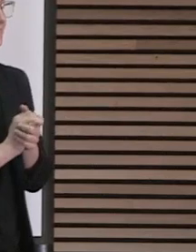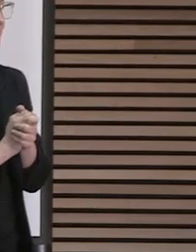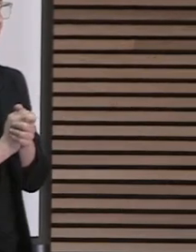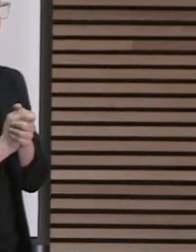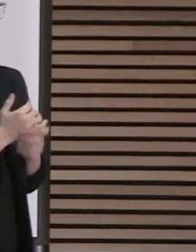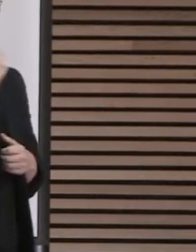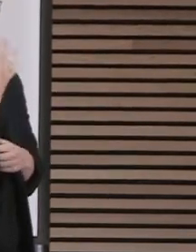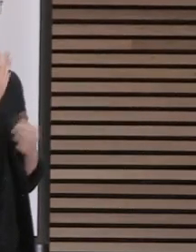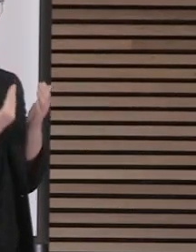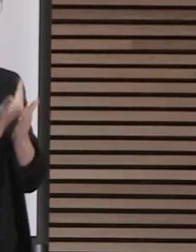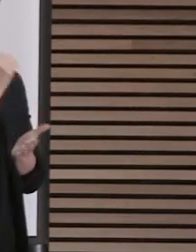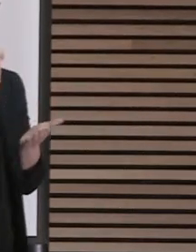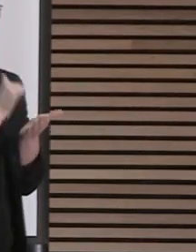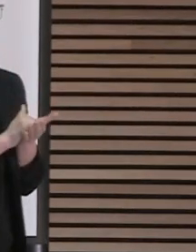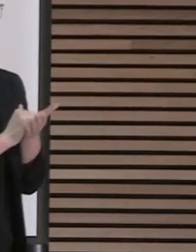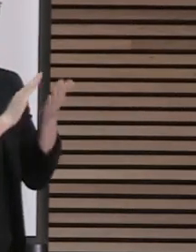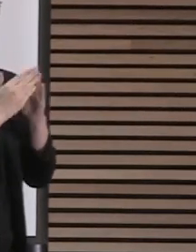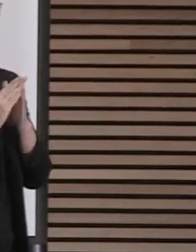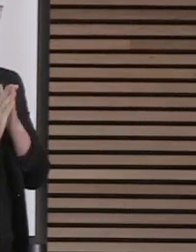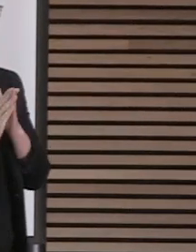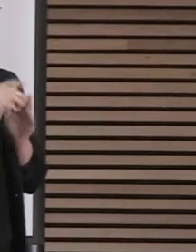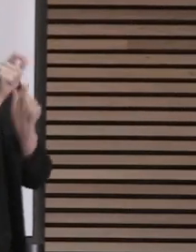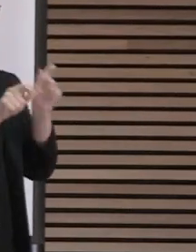Tkuta McElnay ki te whakahoki ki a koe nga nama. Ka hoatu e